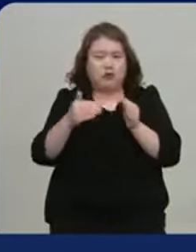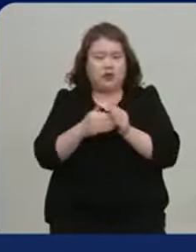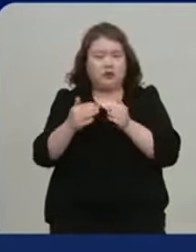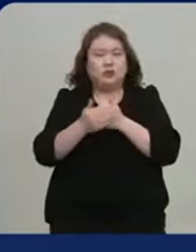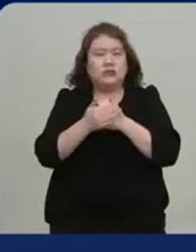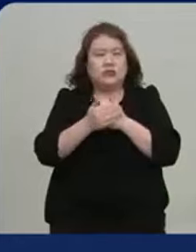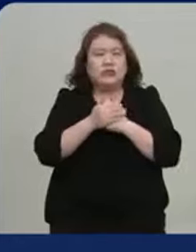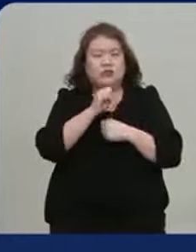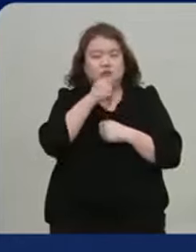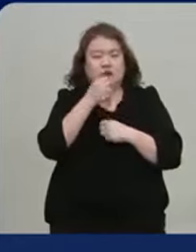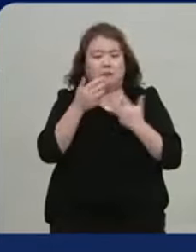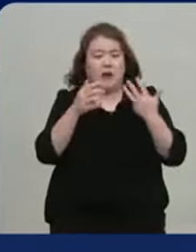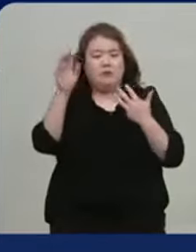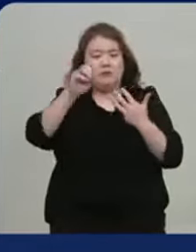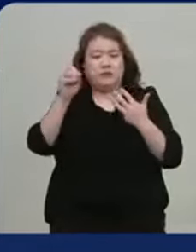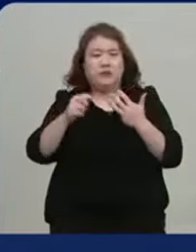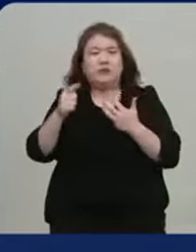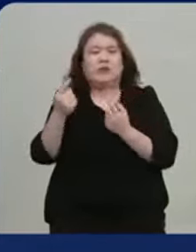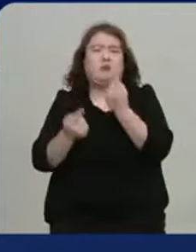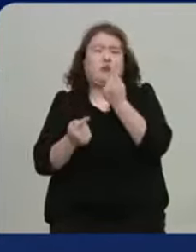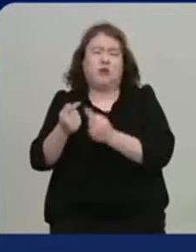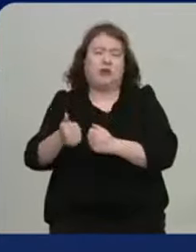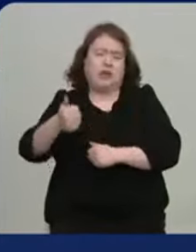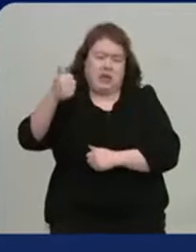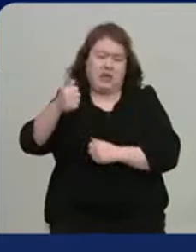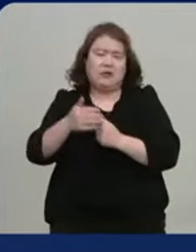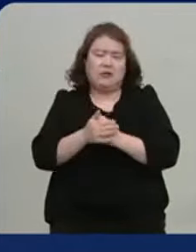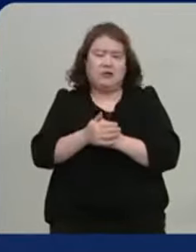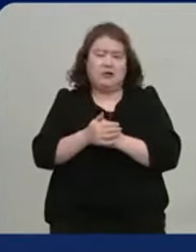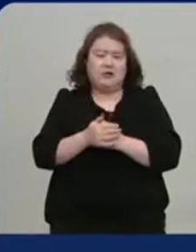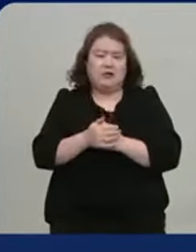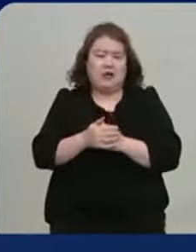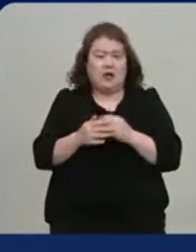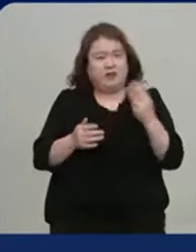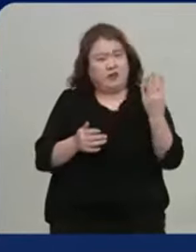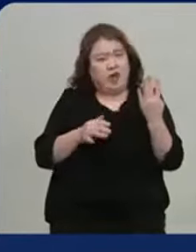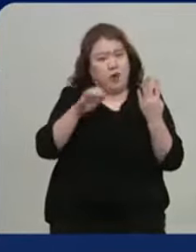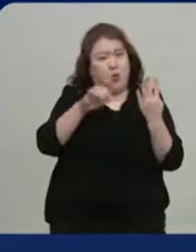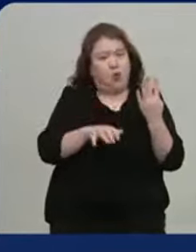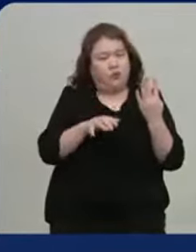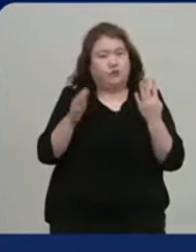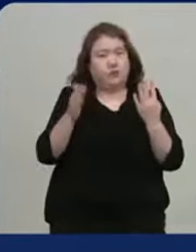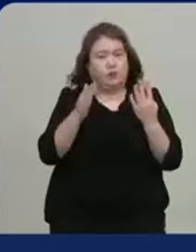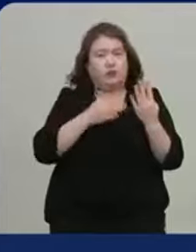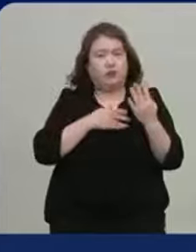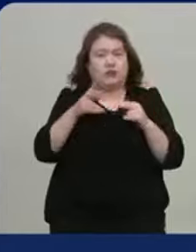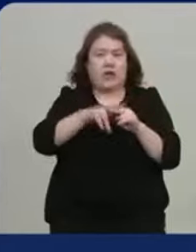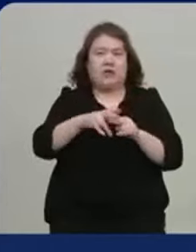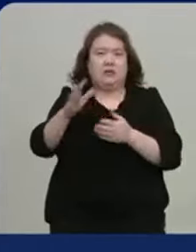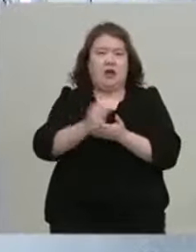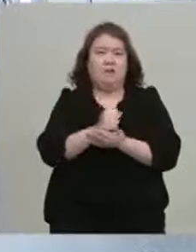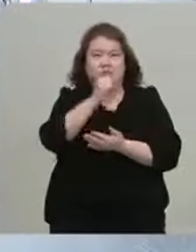그때보다는 낫다고 생각합니다. 욕심 같아서는 한 4군데 정도는 이겼으면 좋겠습니다.